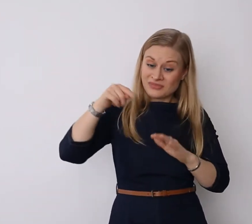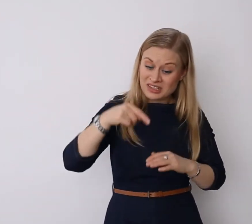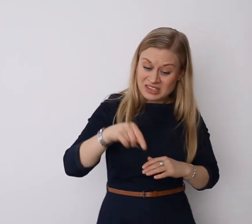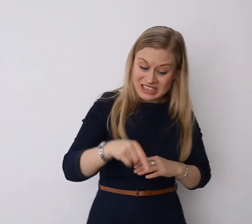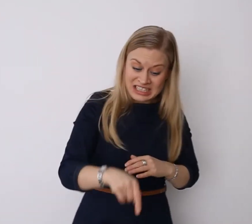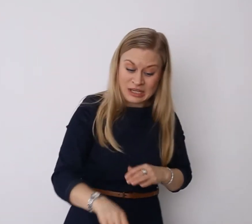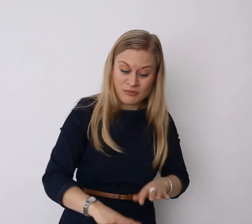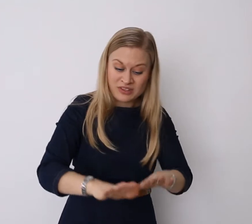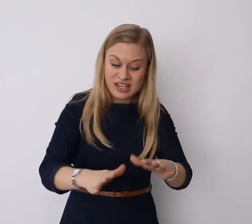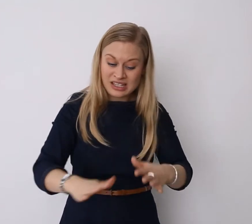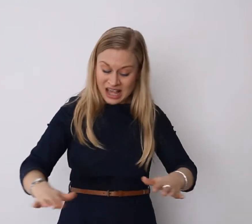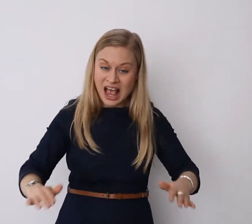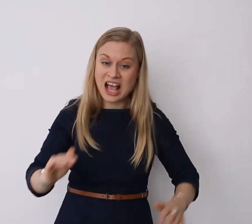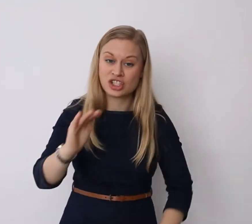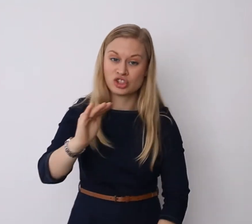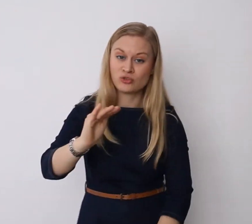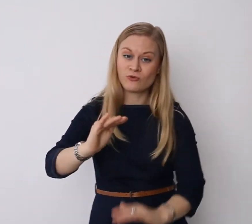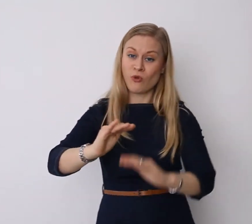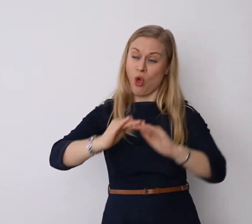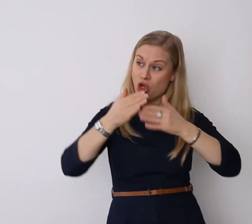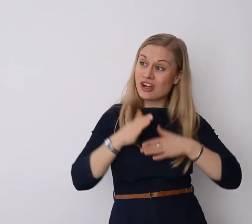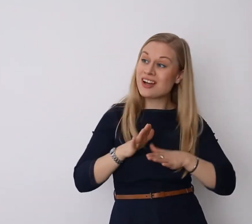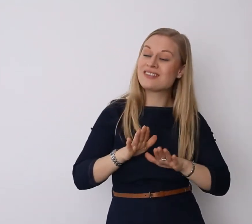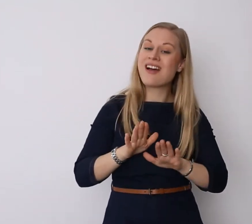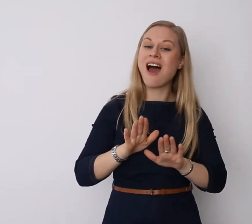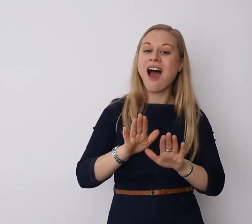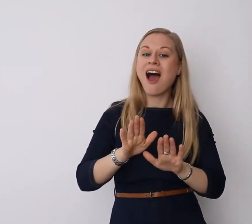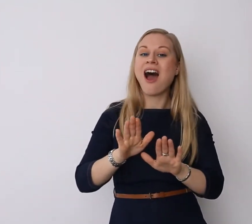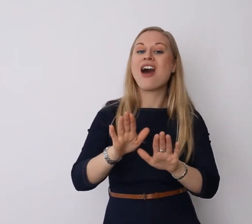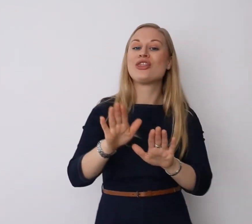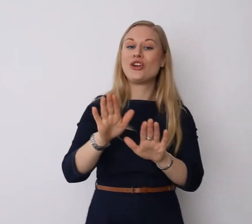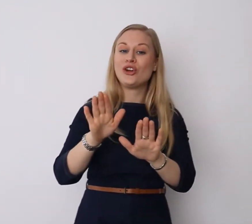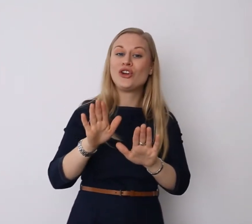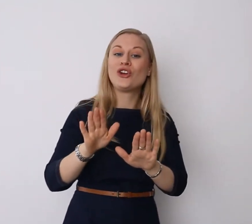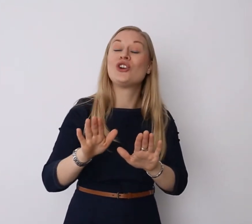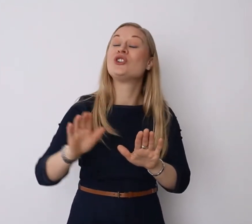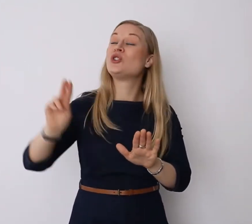De diepste zee is vol genade.